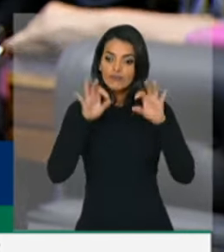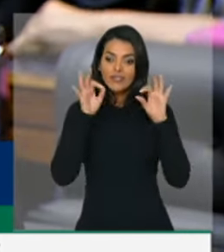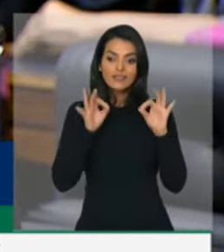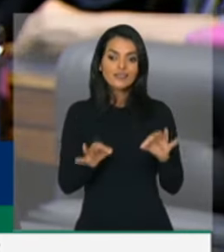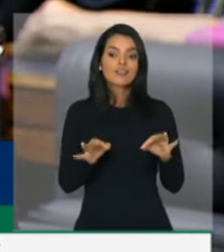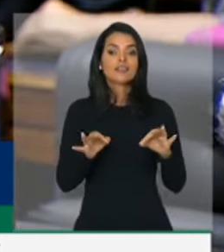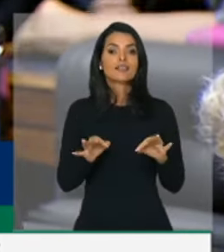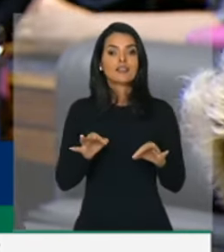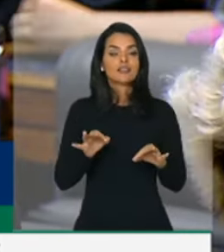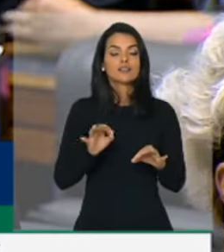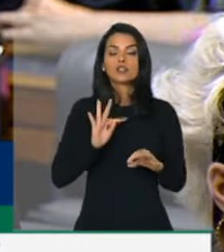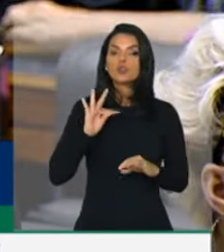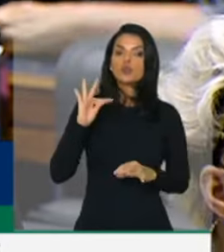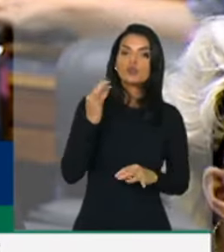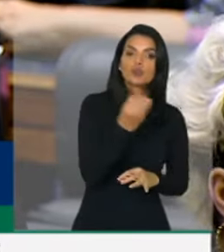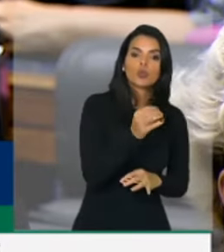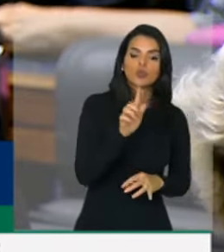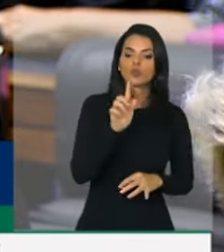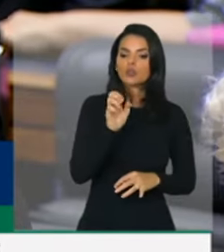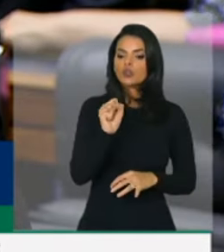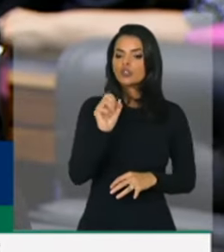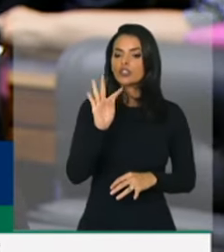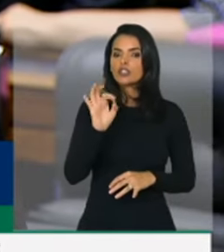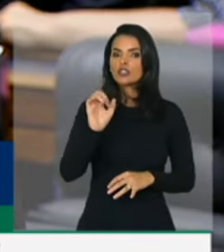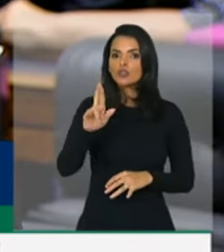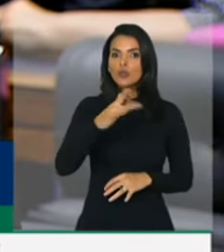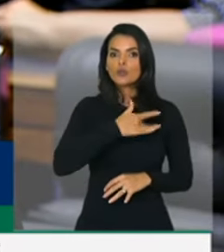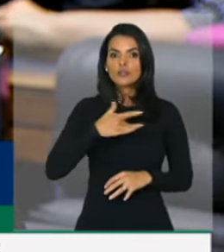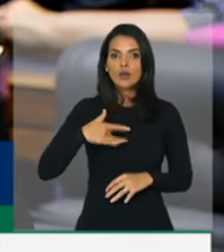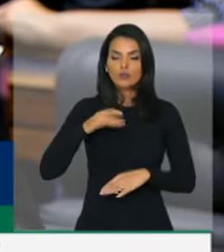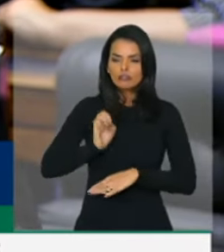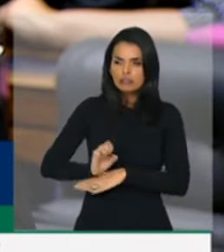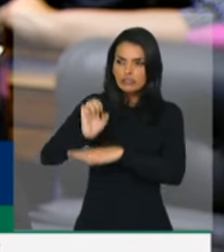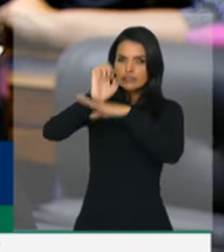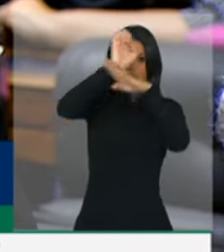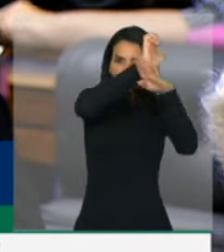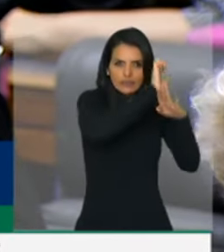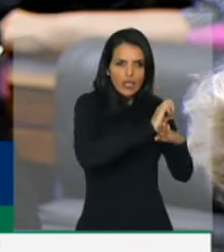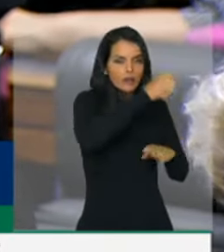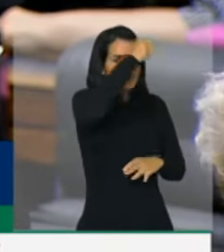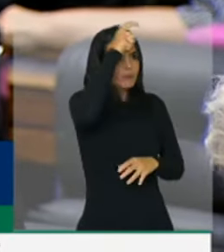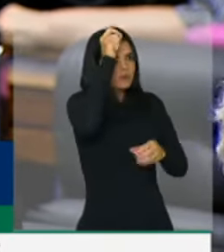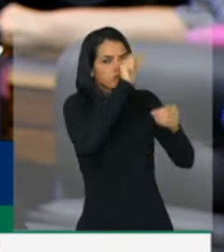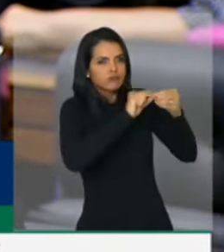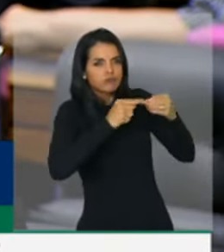LOCAL TERÃO SIM A RESPONSABILIDADE MAIS DO QUE NUNCA QUE É EXIGIDA NESSE MOMENTO PARA ESTAR REGULANDO OS PACIENTES PARA AQUELES LEITOS QUE FOREM